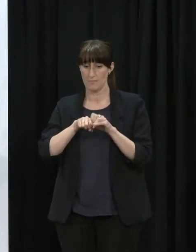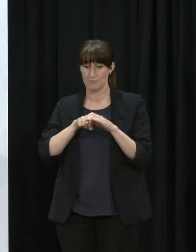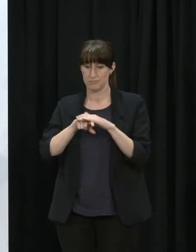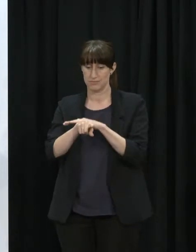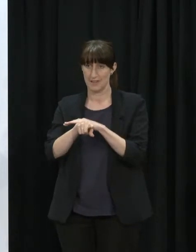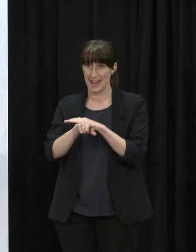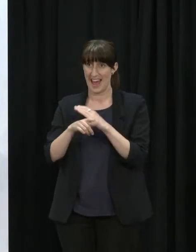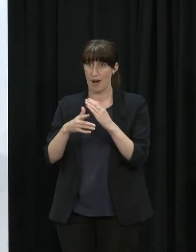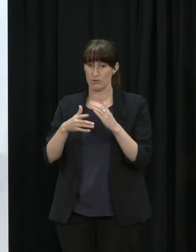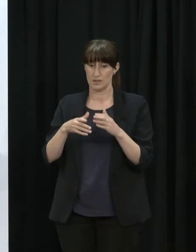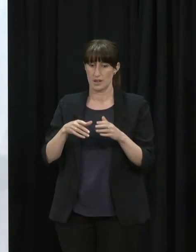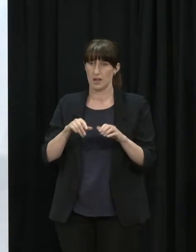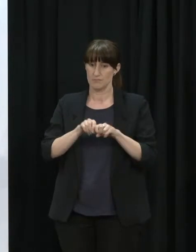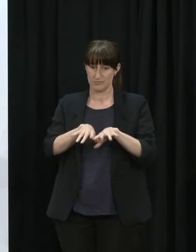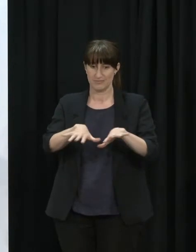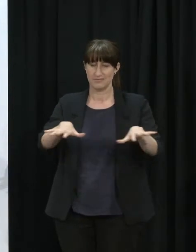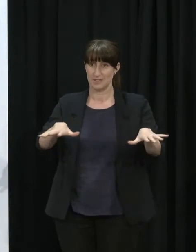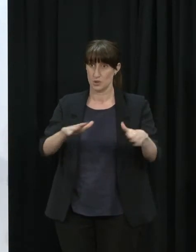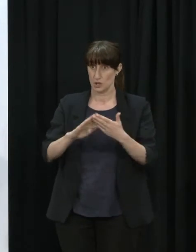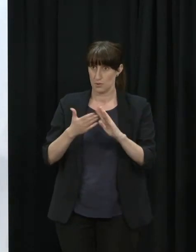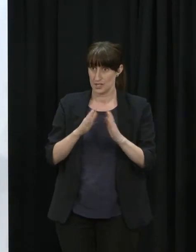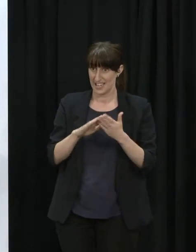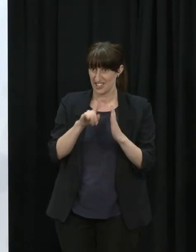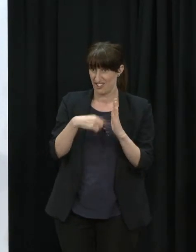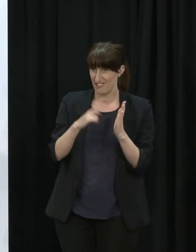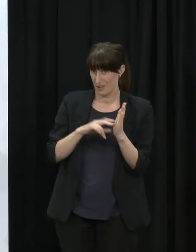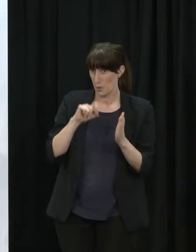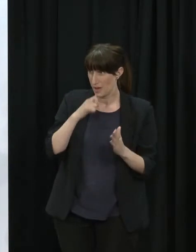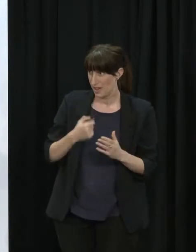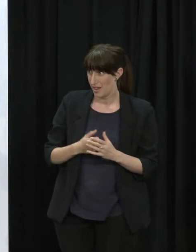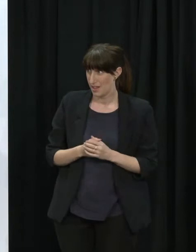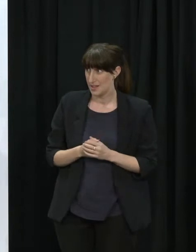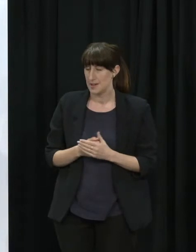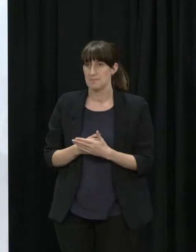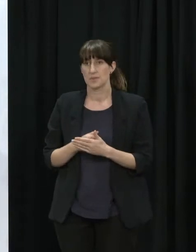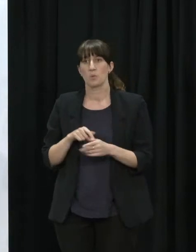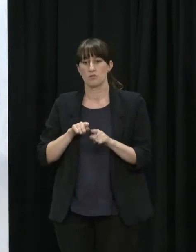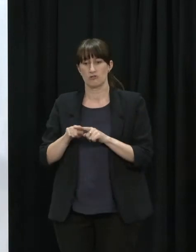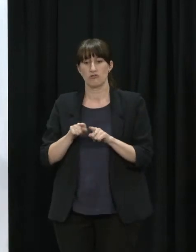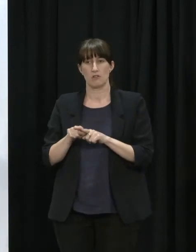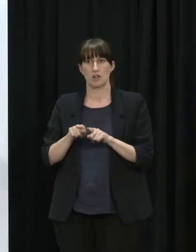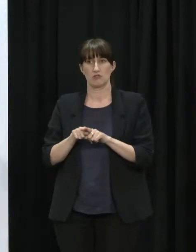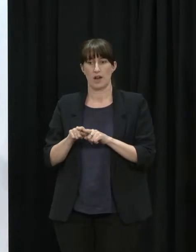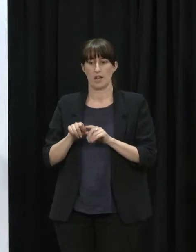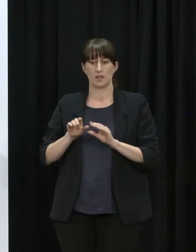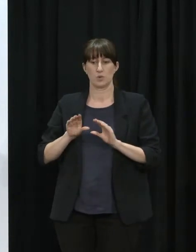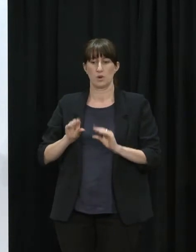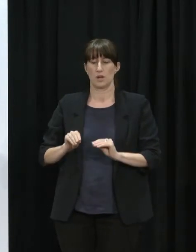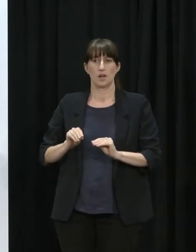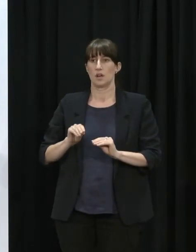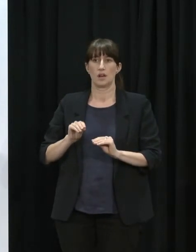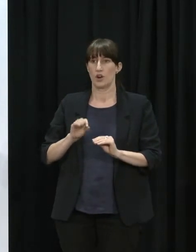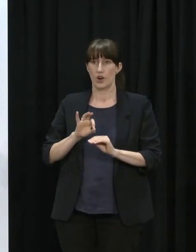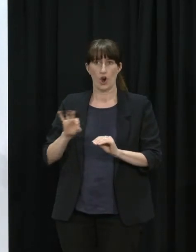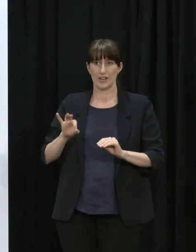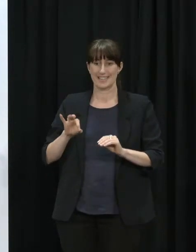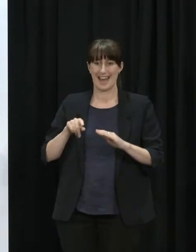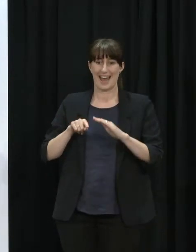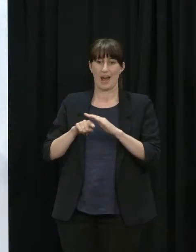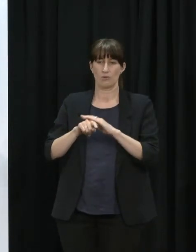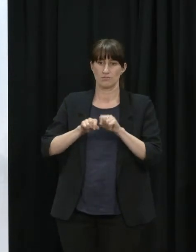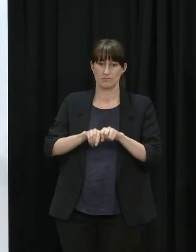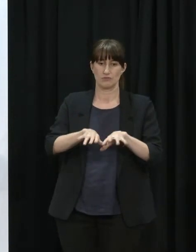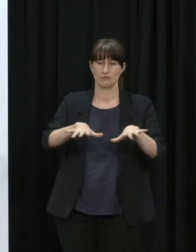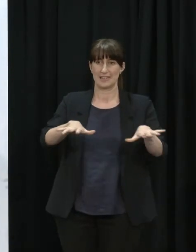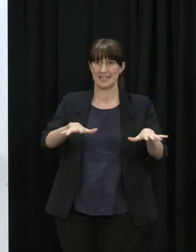omicron o MiQ ahakoa pehea?